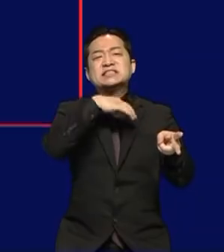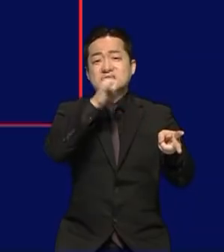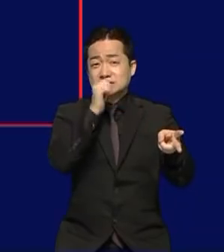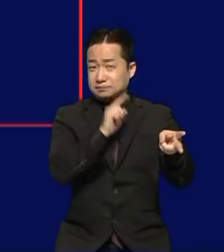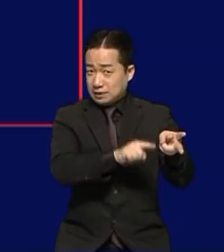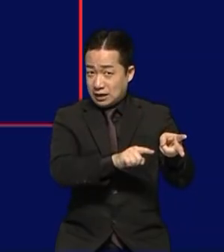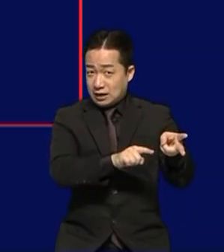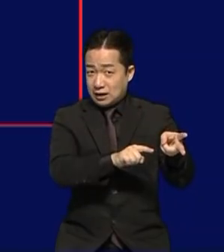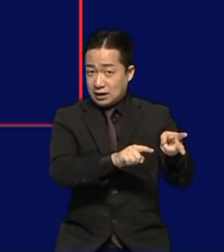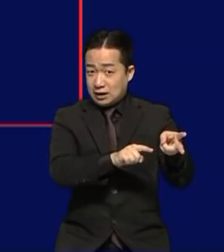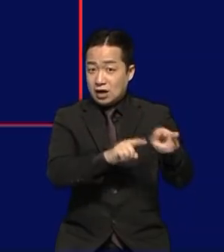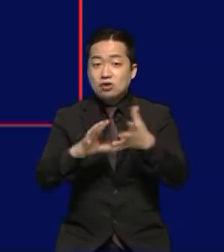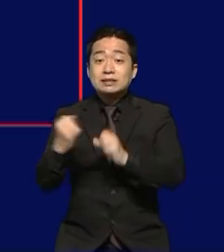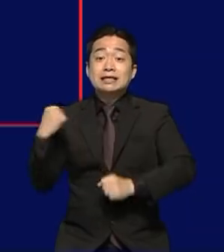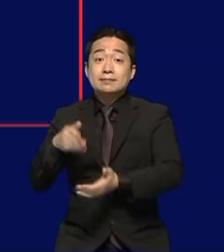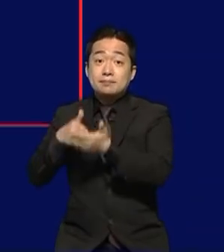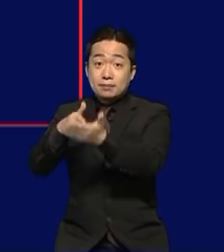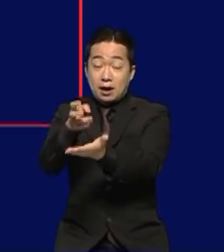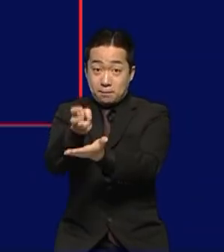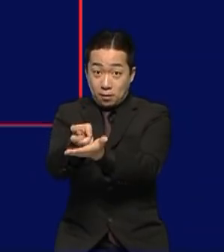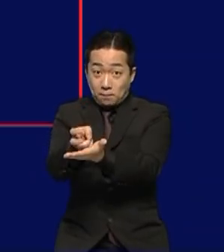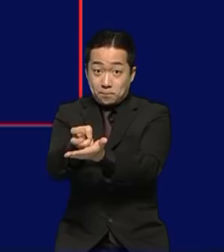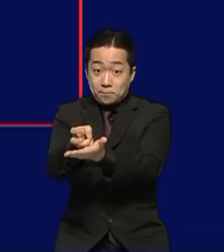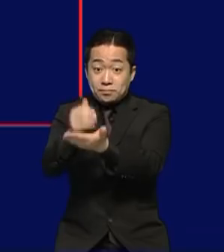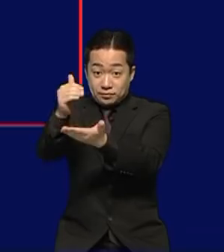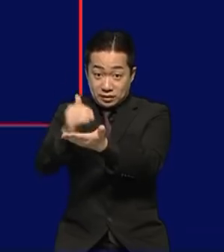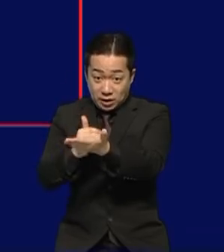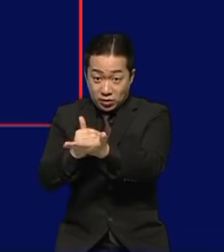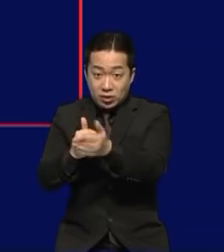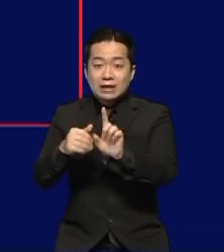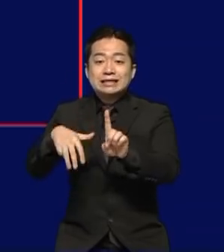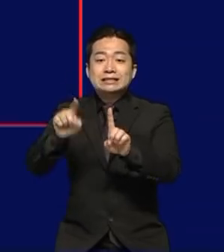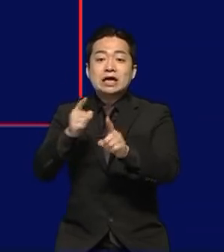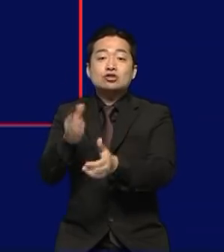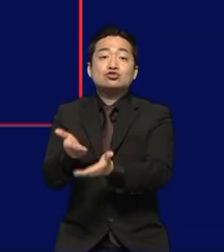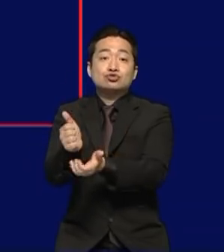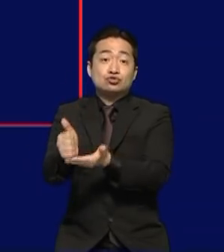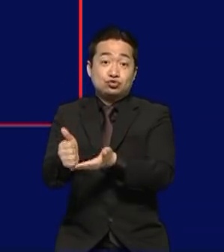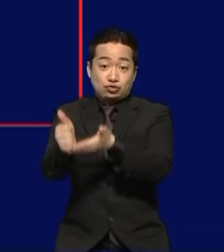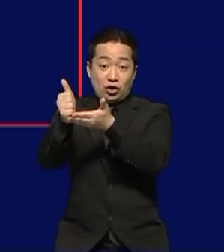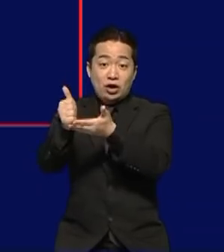반면 국민의힘이 발의한 특검법안은 특검 1차 추천 권한을 대한변호사협회가